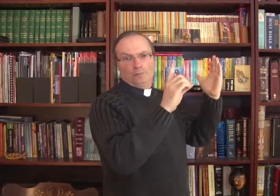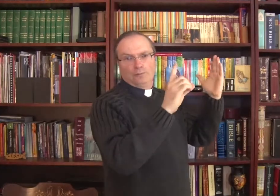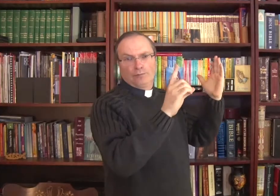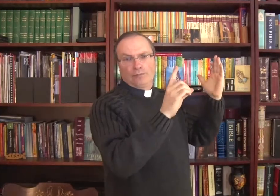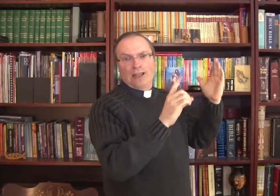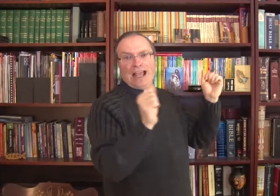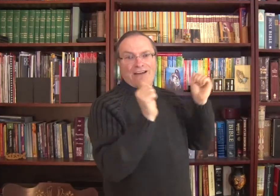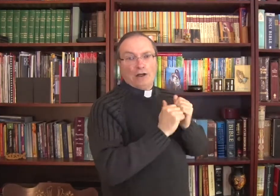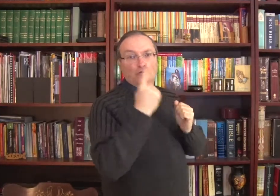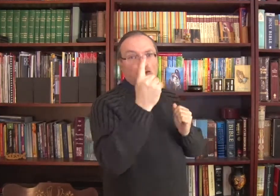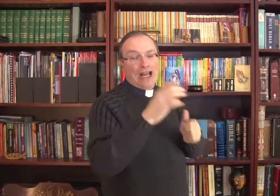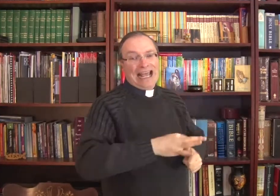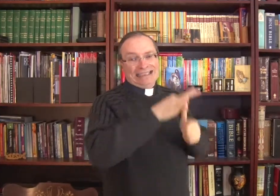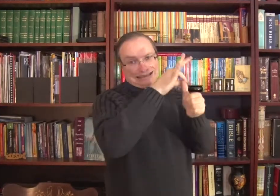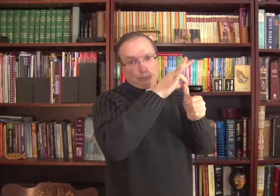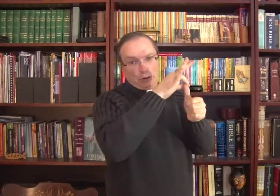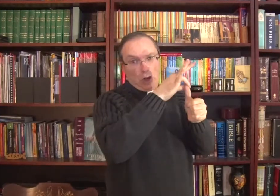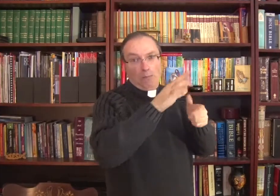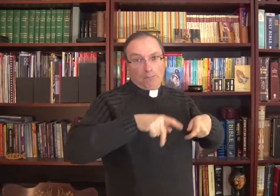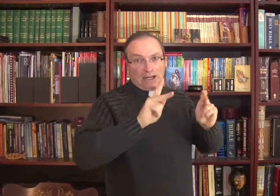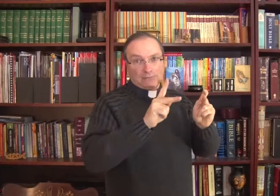avec une seule exception permise,